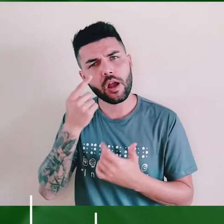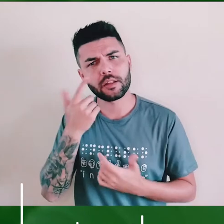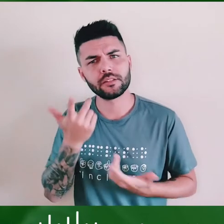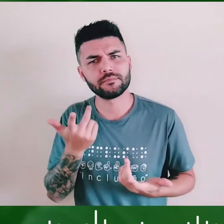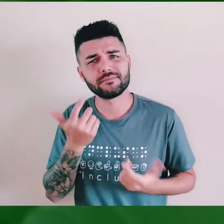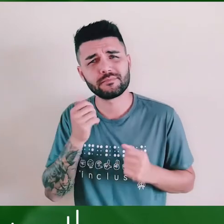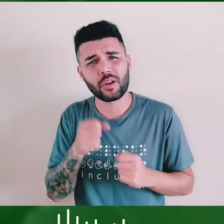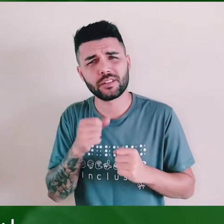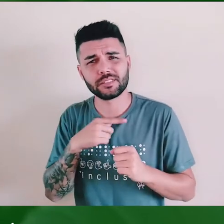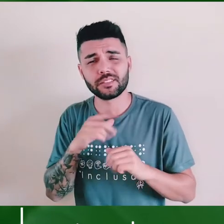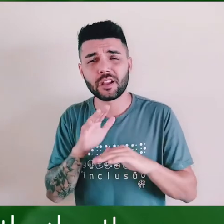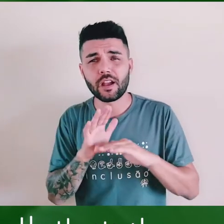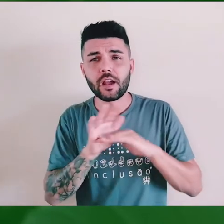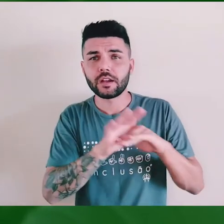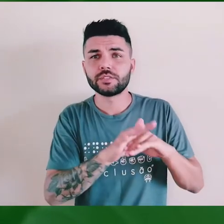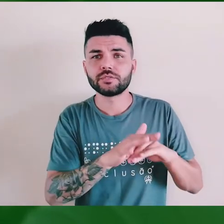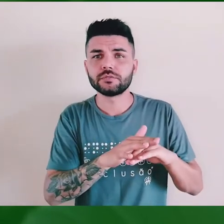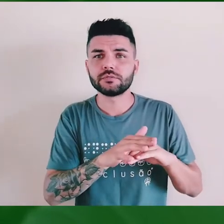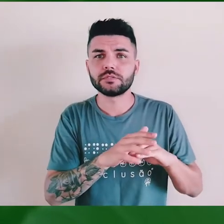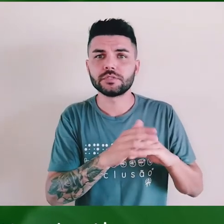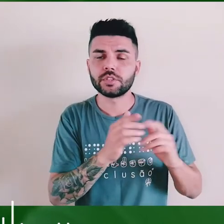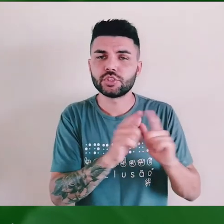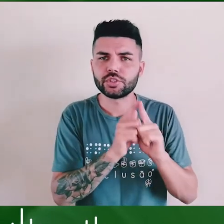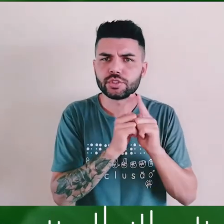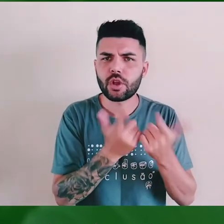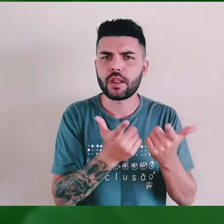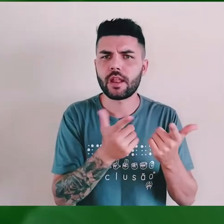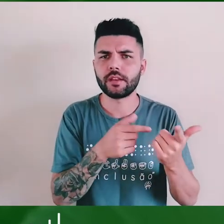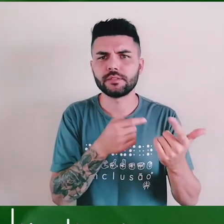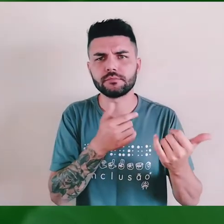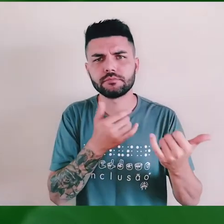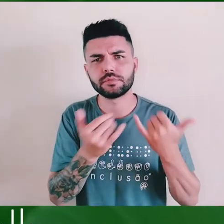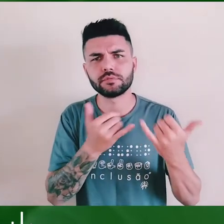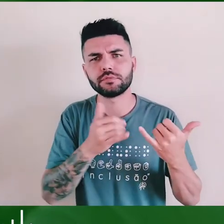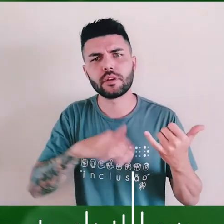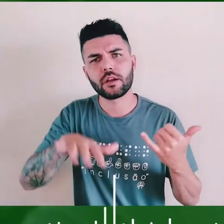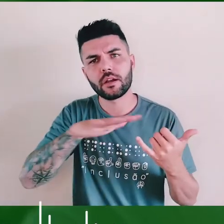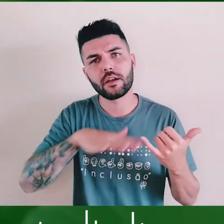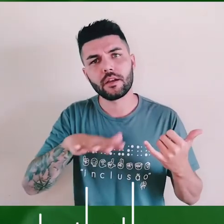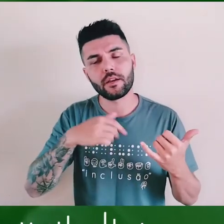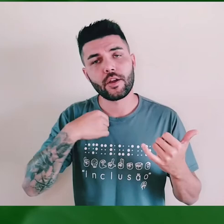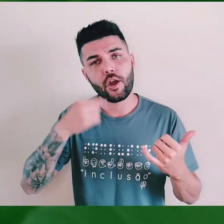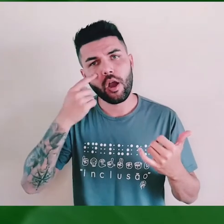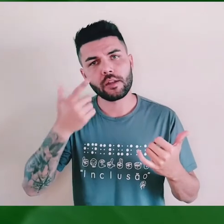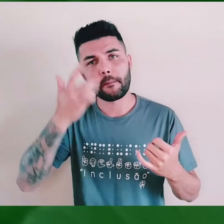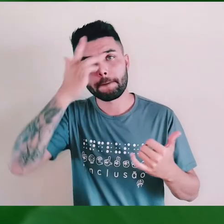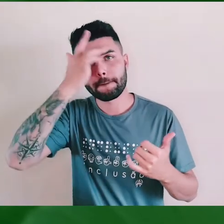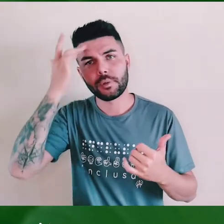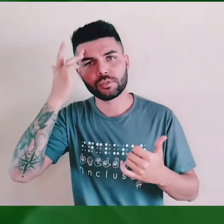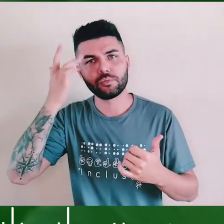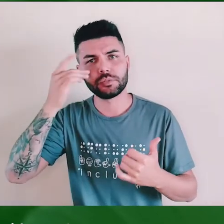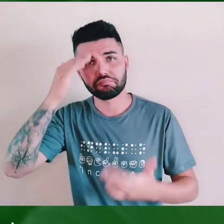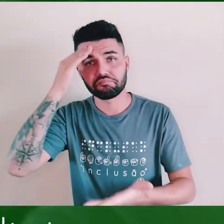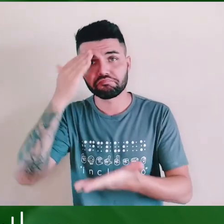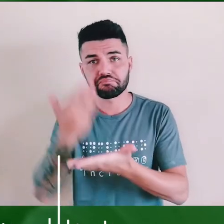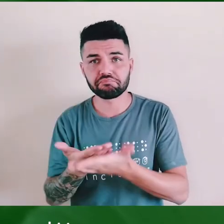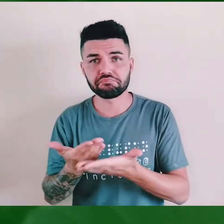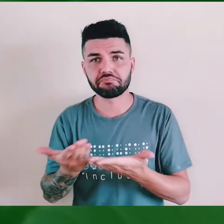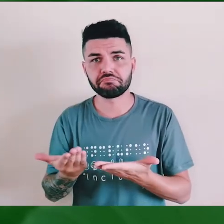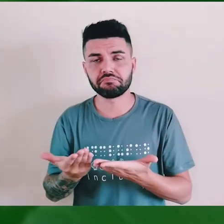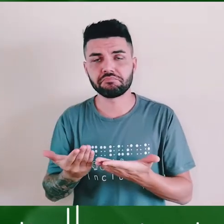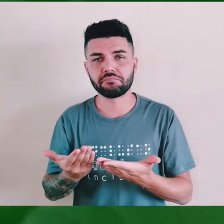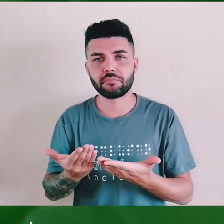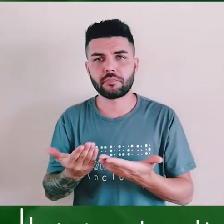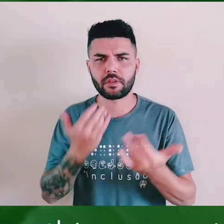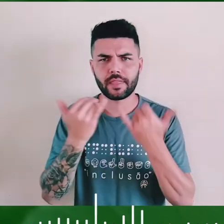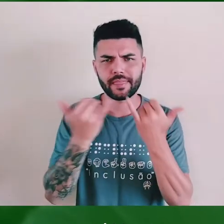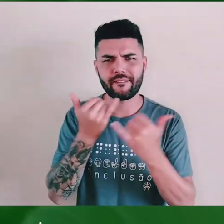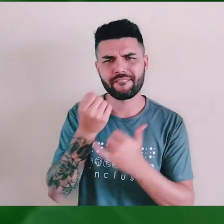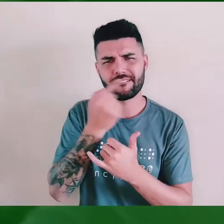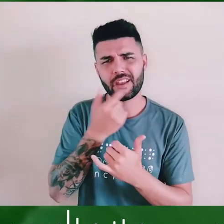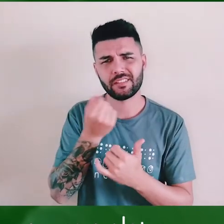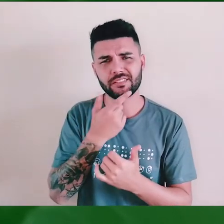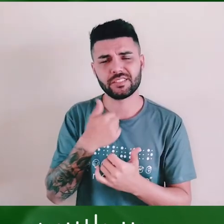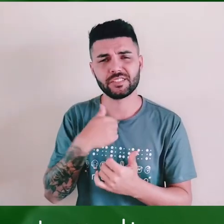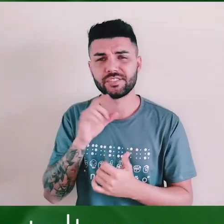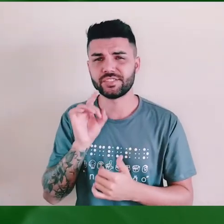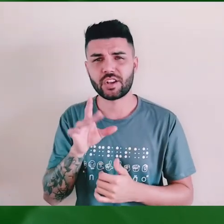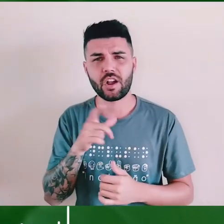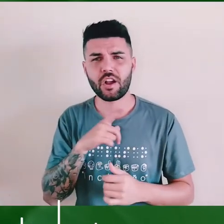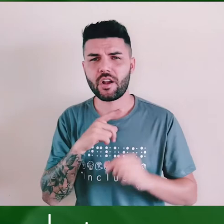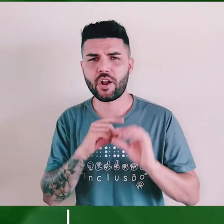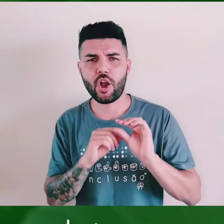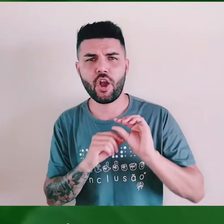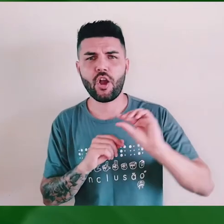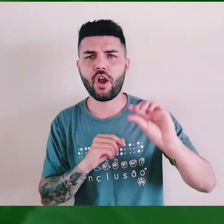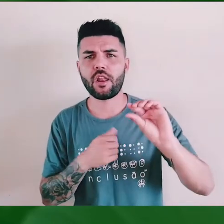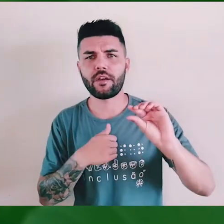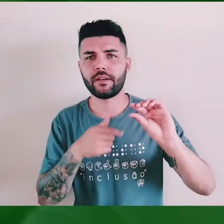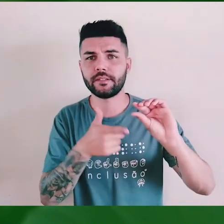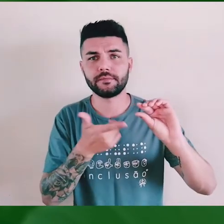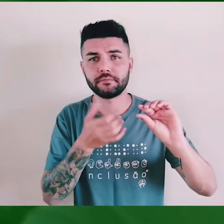convencional, as pessoas de credibilidade. Por exemplo, uma fake news, é só você colocar,